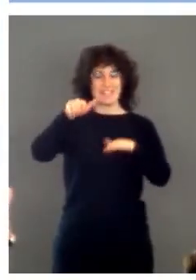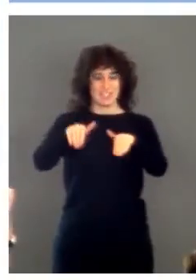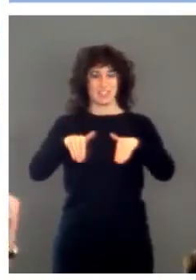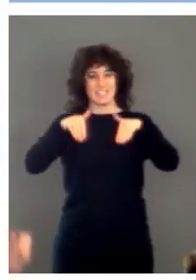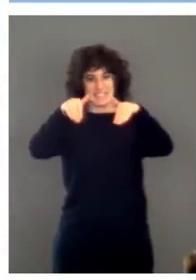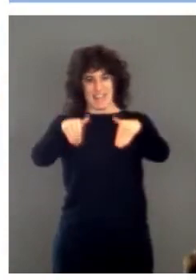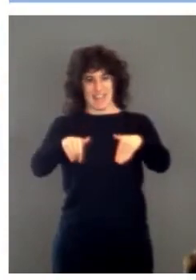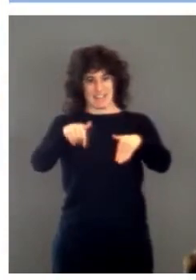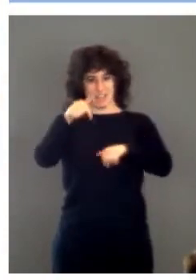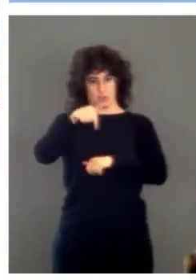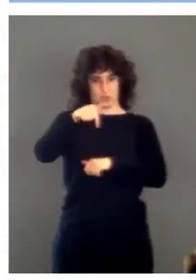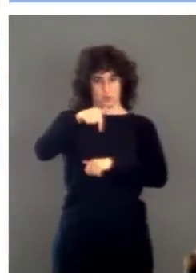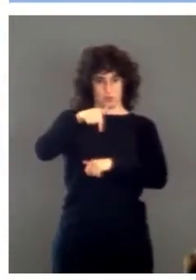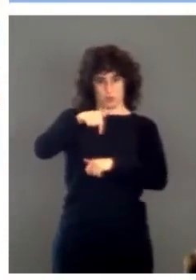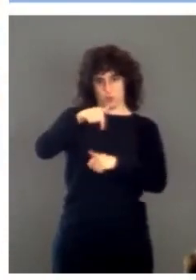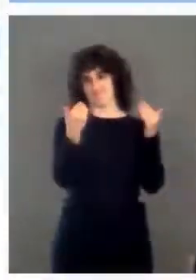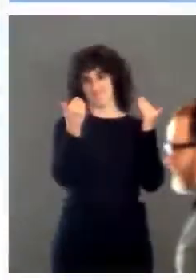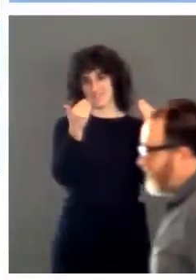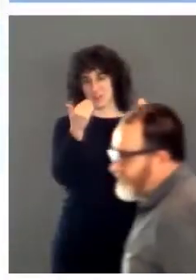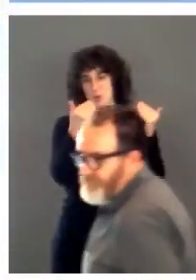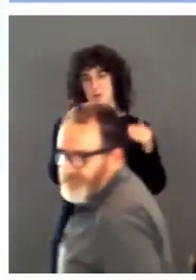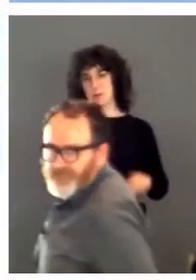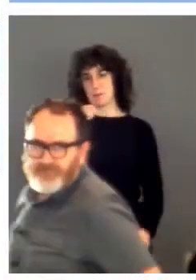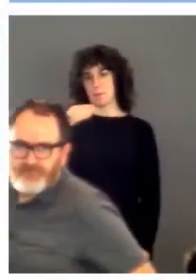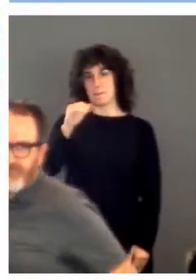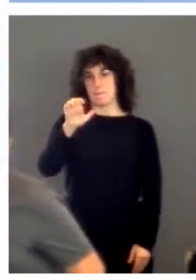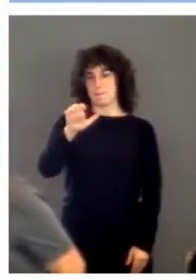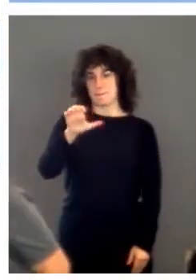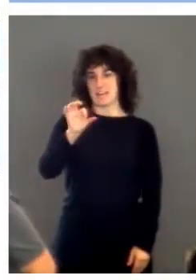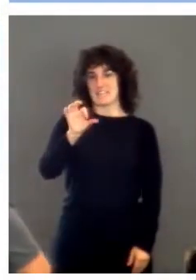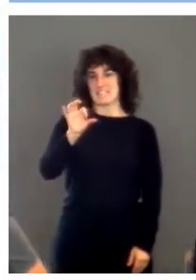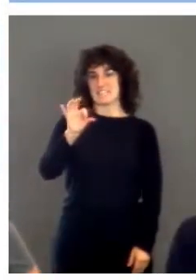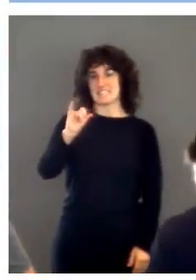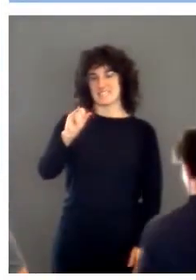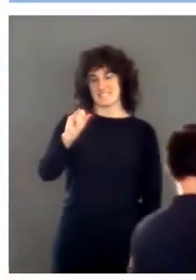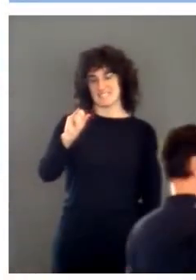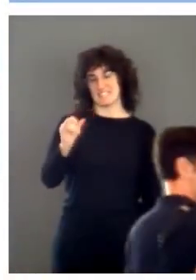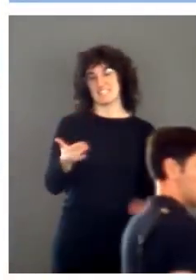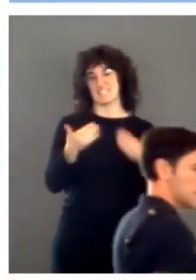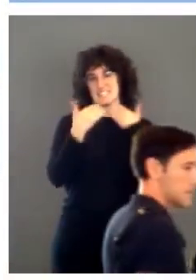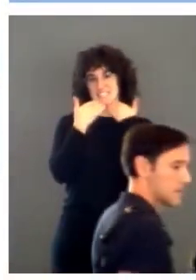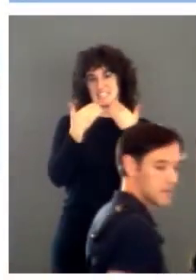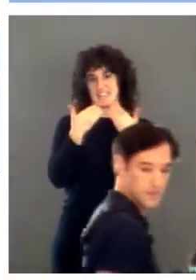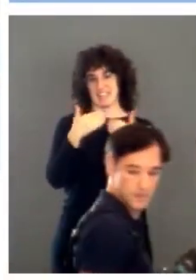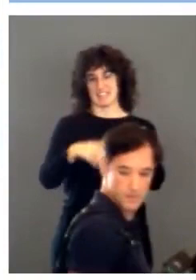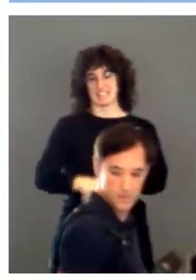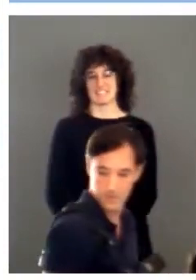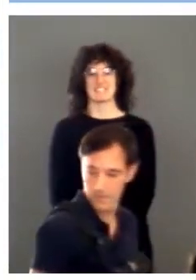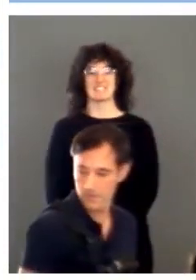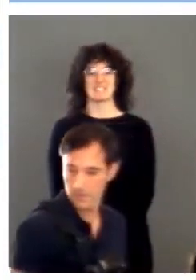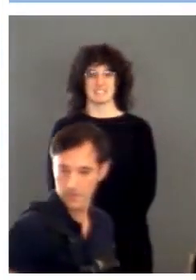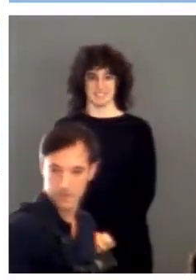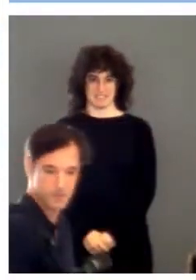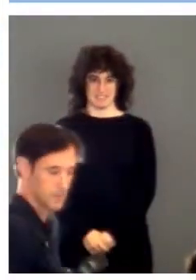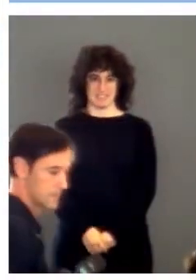En esta mañana de esta primera tanda por Por favor veci Gutiérrez Rayo Es el turno ahora de Mario